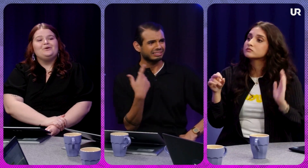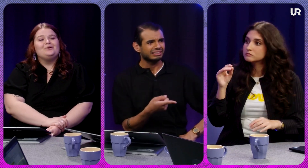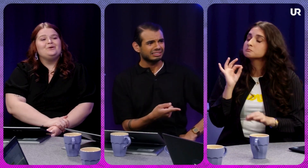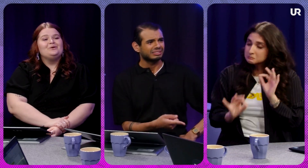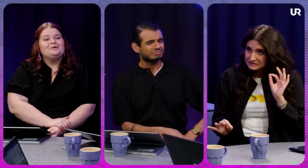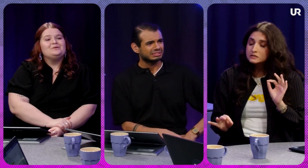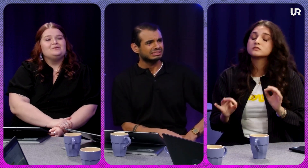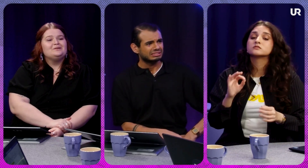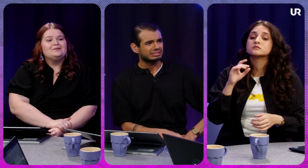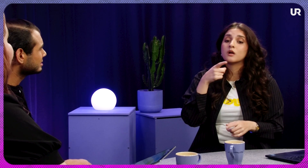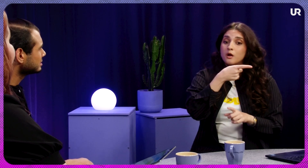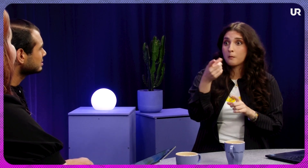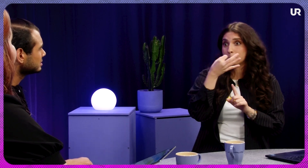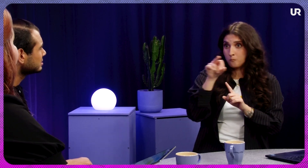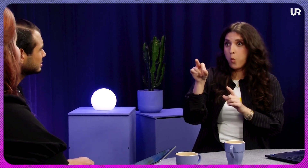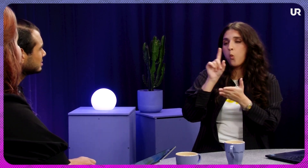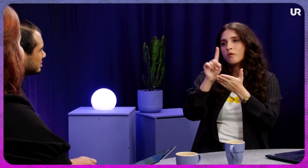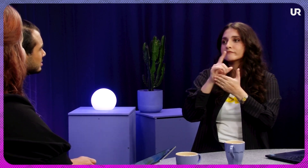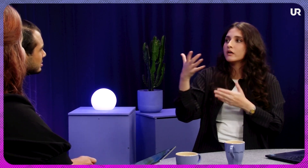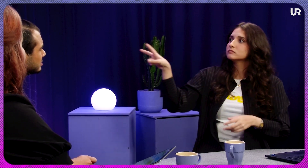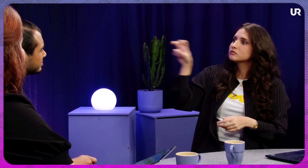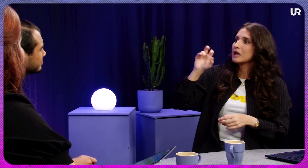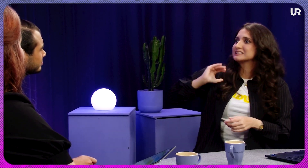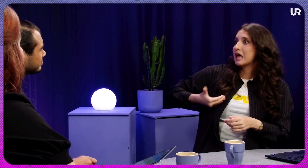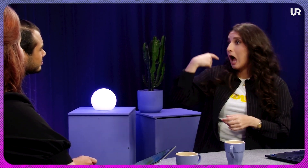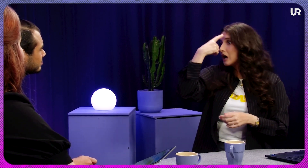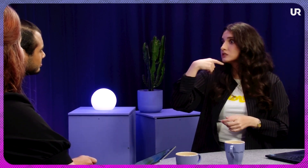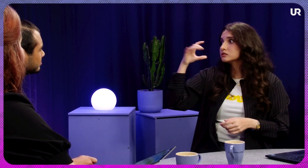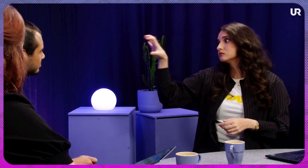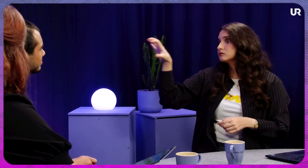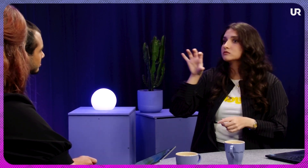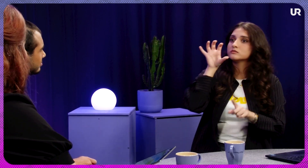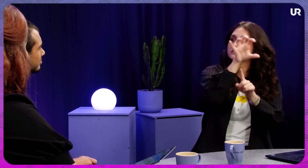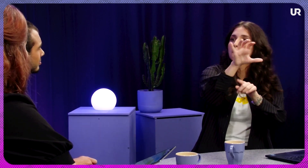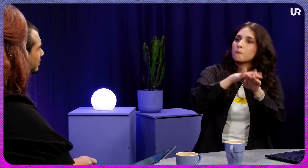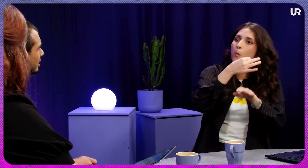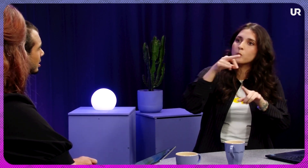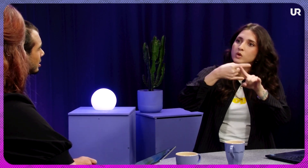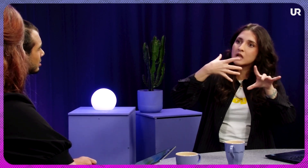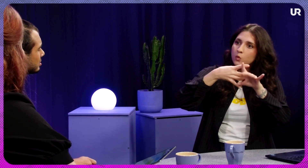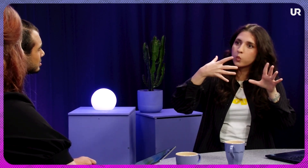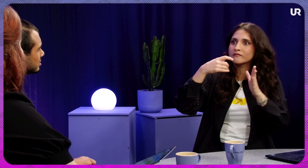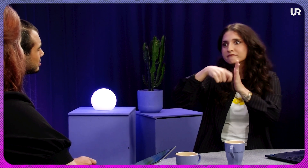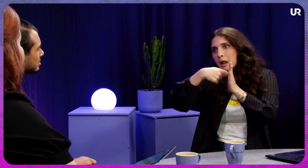Amir: Du sa det där tidigare ja. Jessica: Exakt. I deepfake-porren tar de någon tjejs ansikte och klistrar det på en porrstjärna.